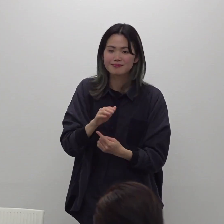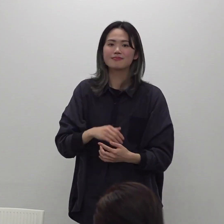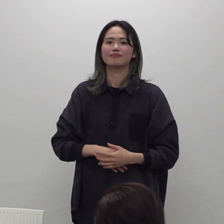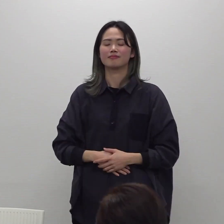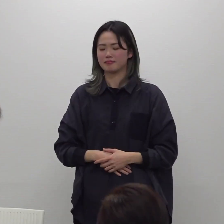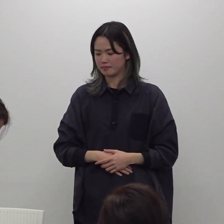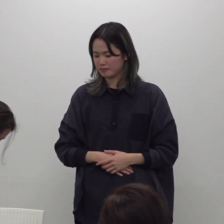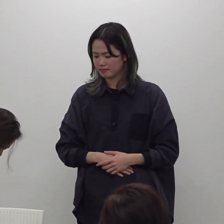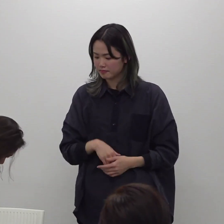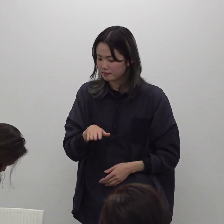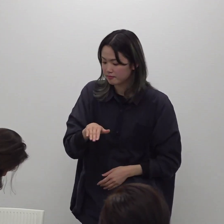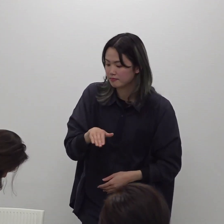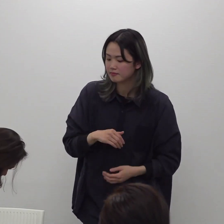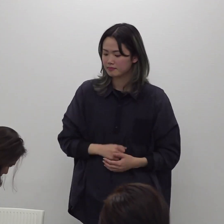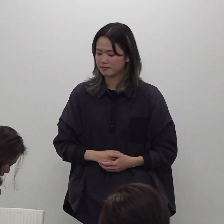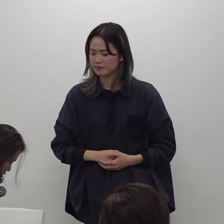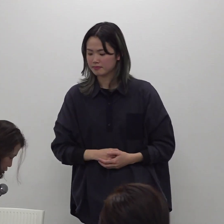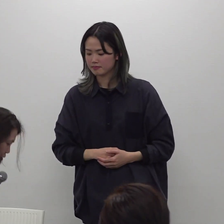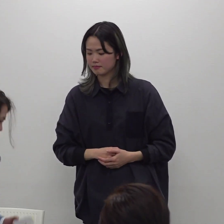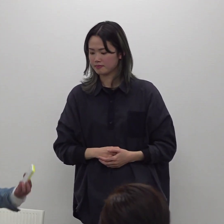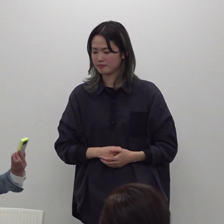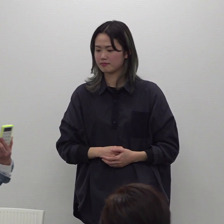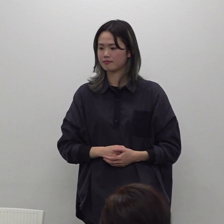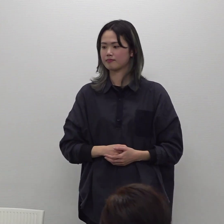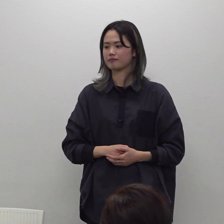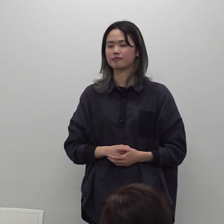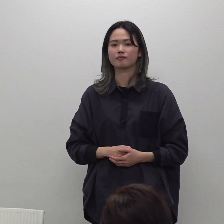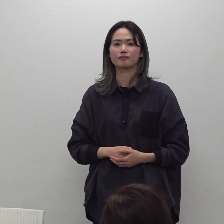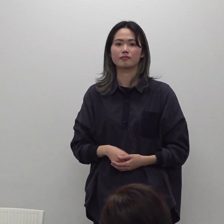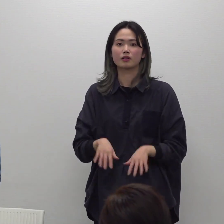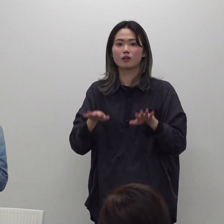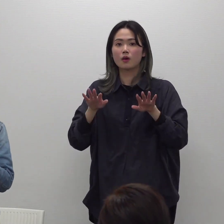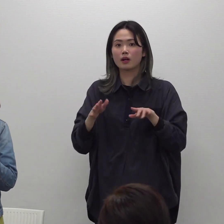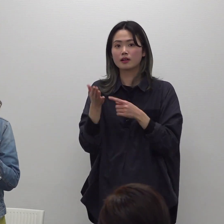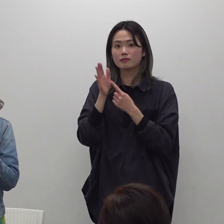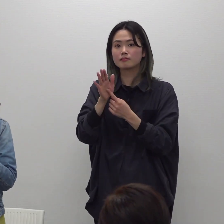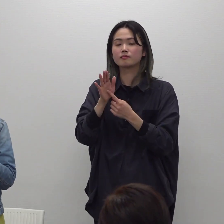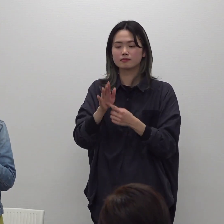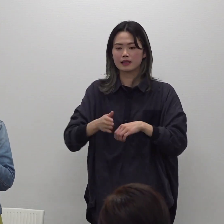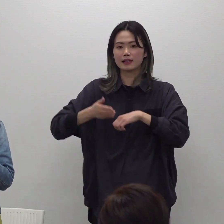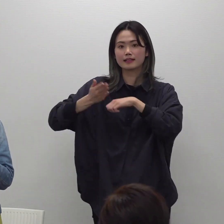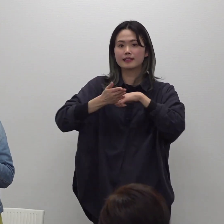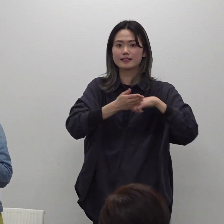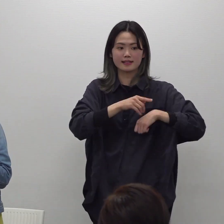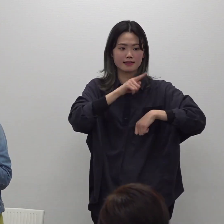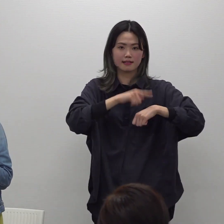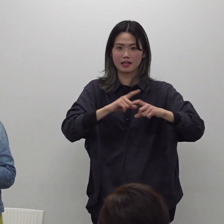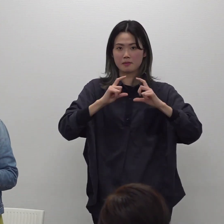今回お見せするのはキッチンタイマーなんです